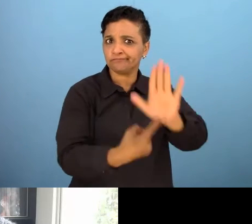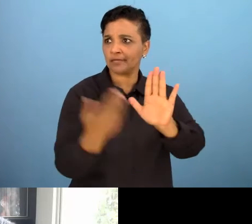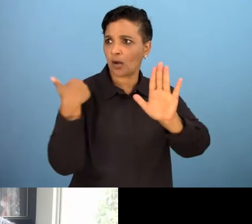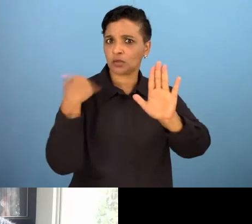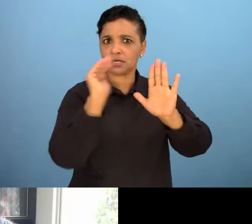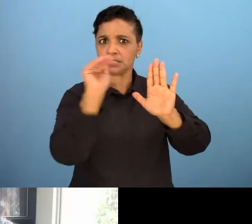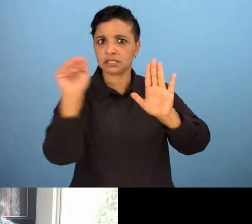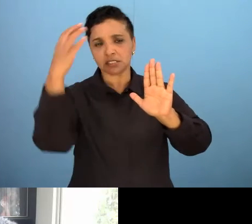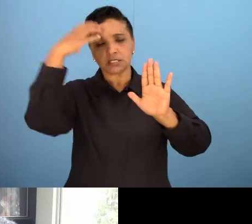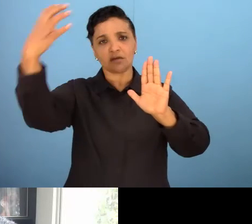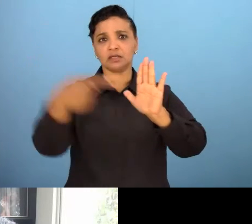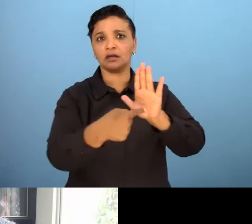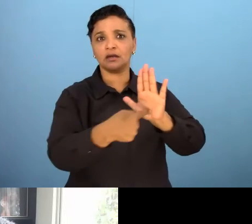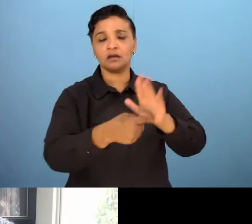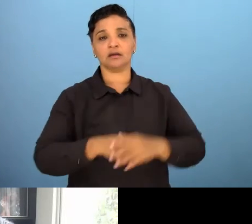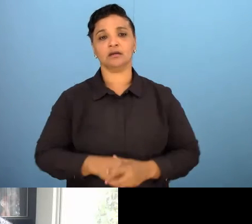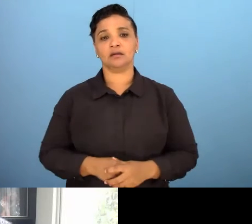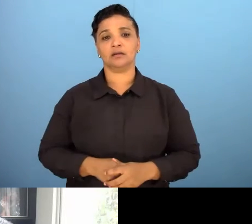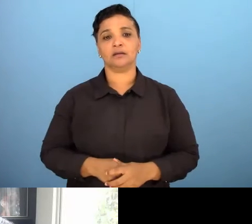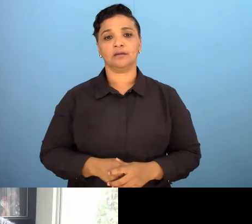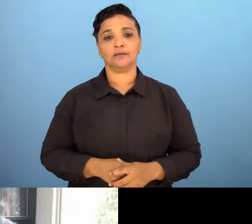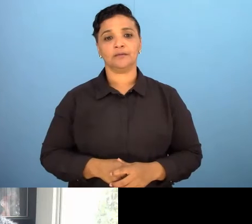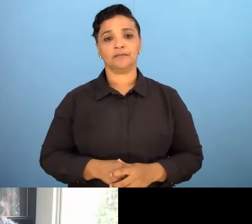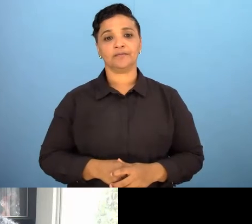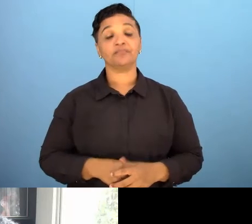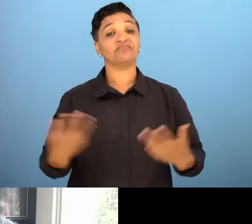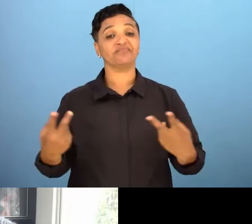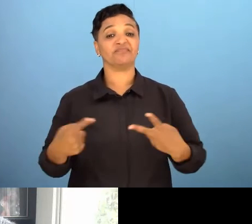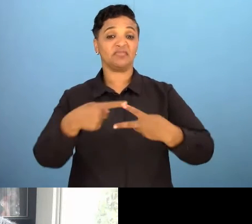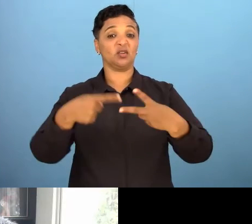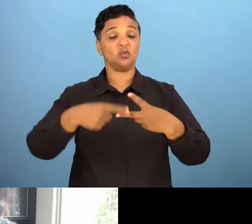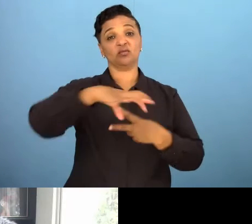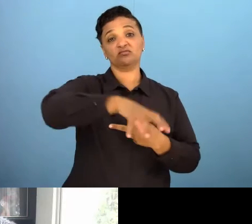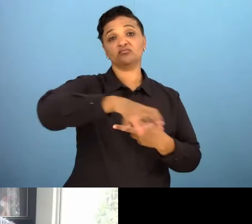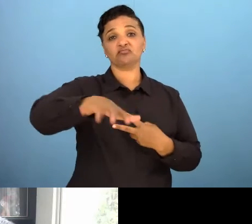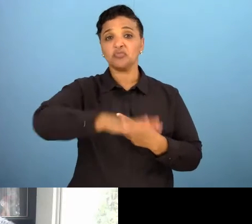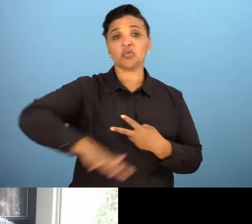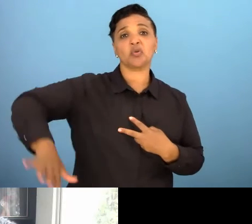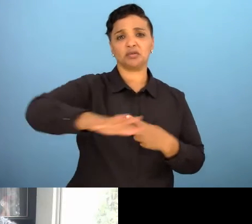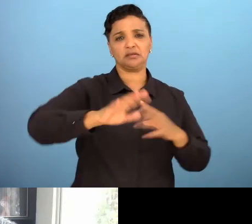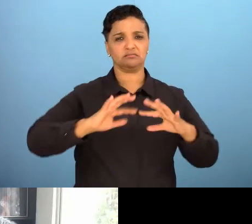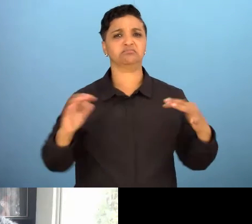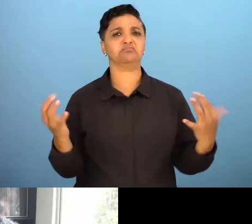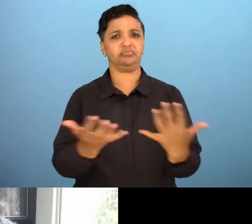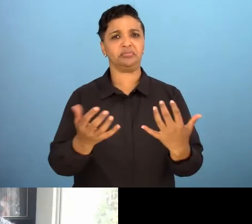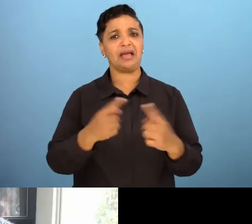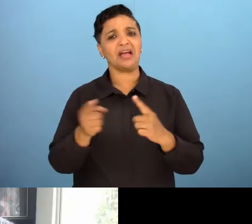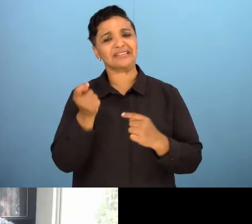Muchas personas con discapacidad se declararon en huelga para exigir el cumplimiento de la discapacidad; la investigación indica que había muy pocos protocolos.